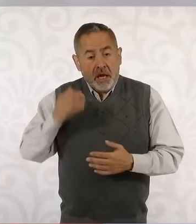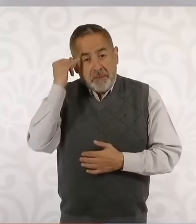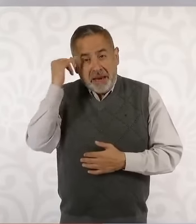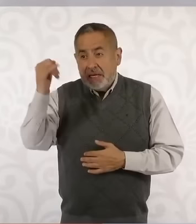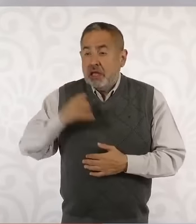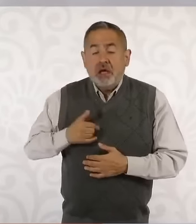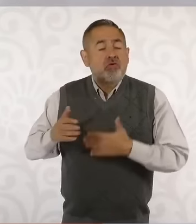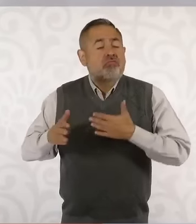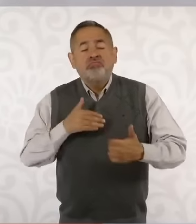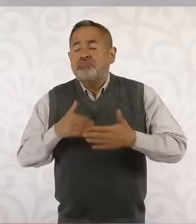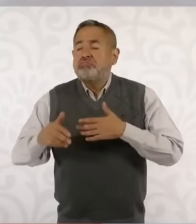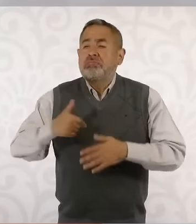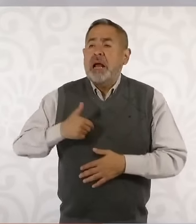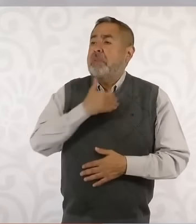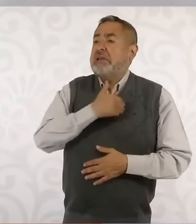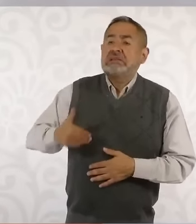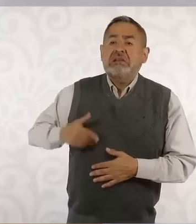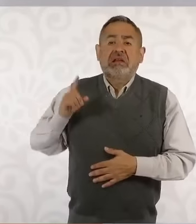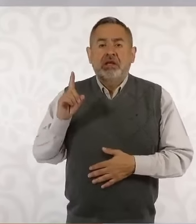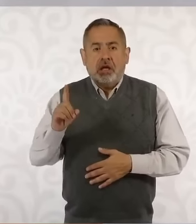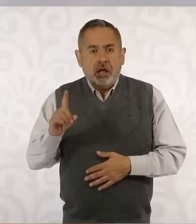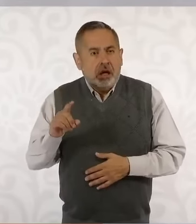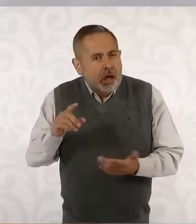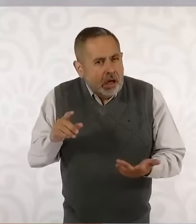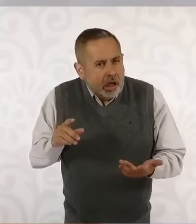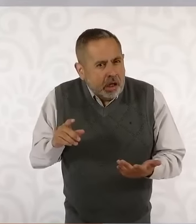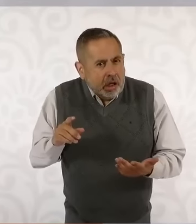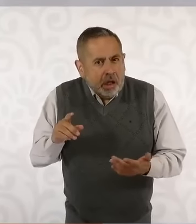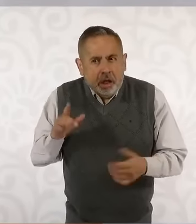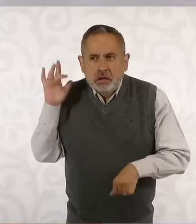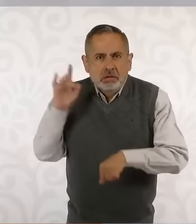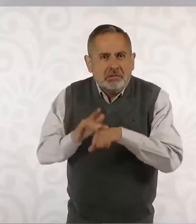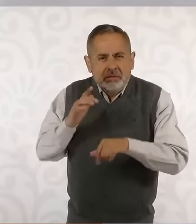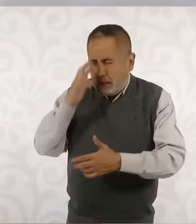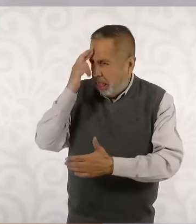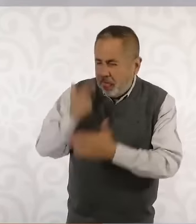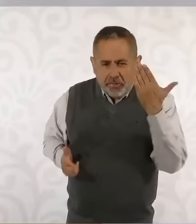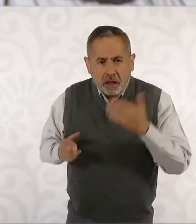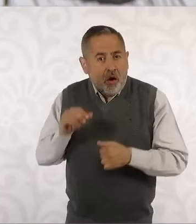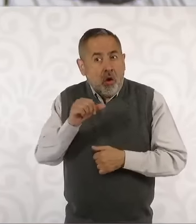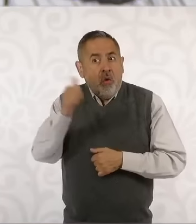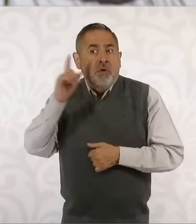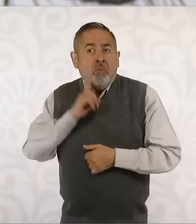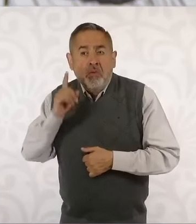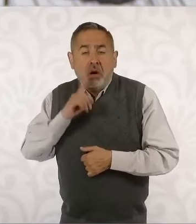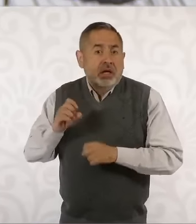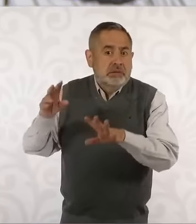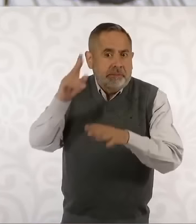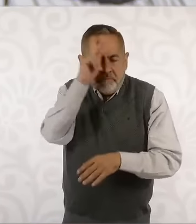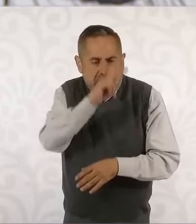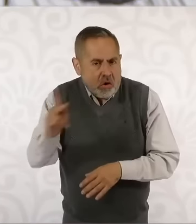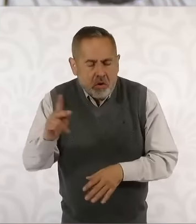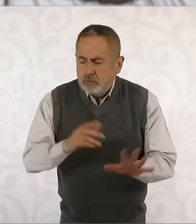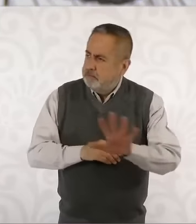la calle, pues queé no le pasa a otras jóvenes, mujeres. Entonces, no podemos dejarlo pasar como